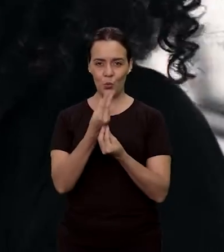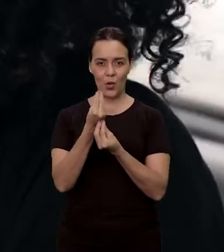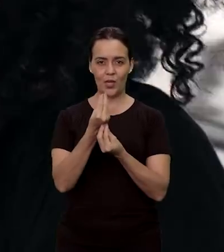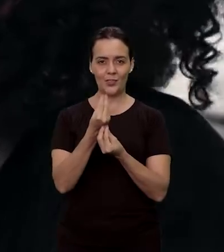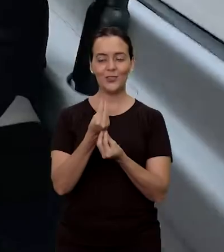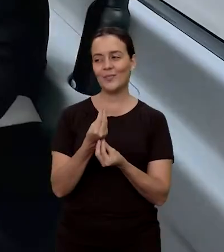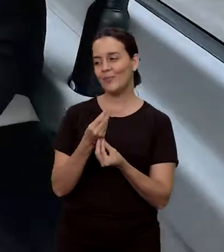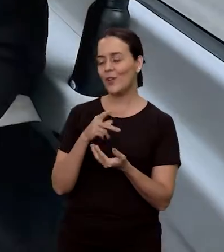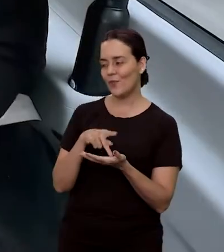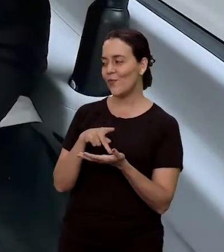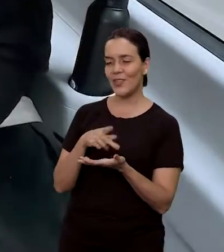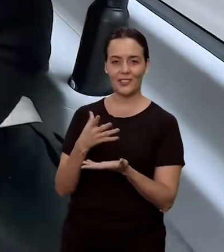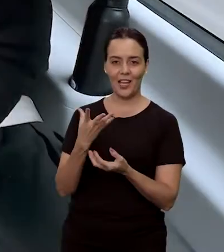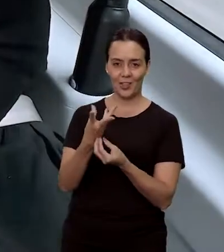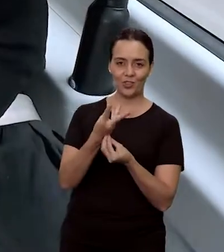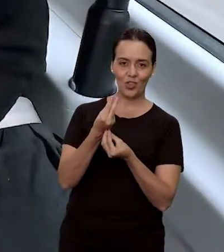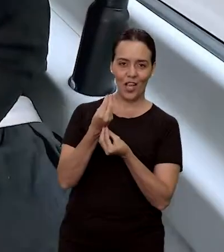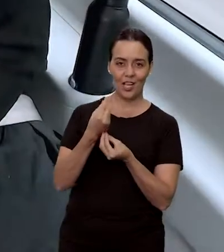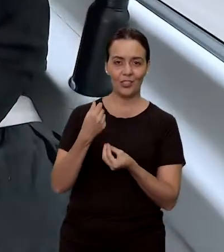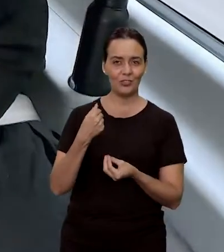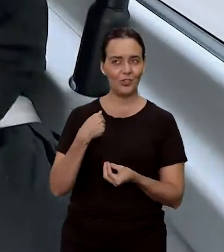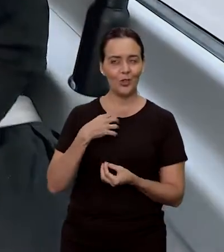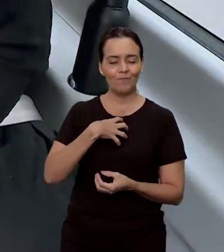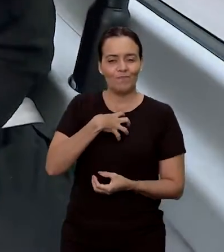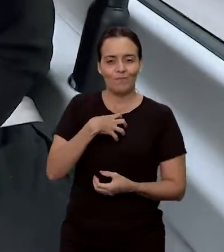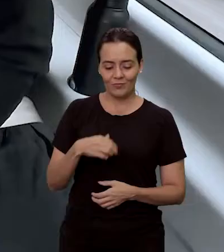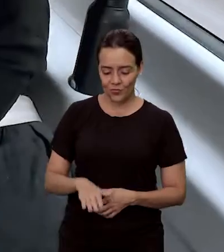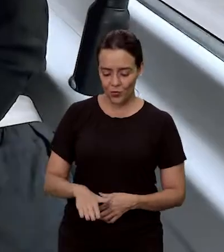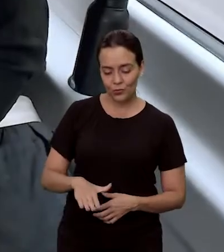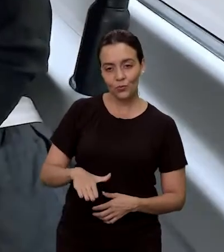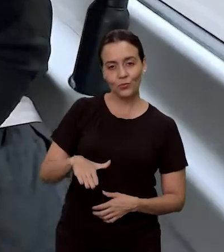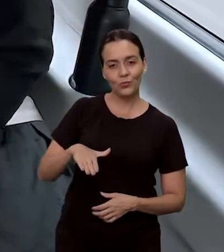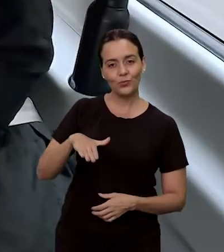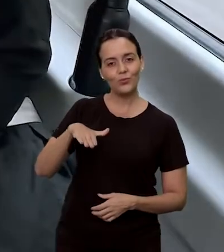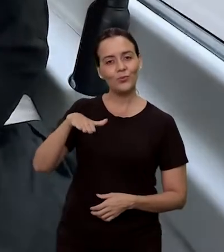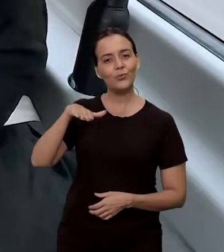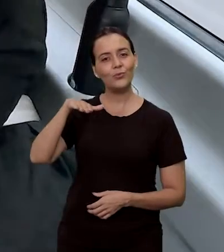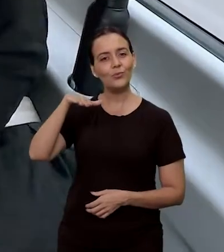[Mônica] Sim, a arte sempre permeou, desde a minha infância, algo que já